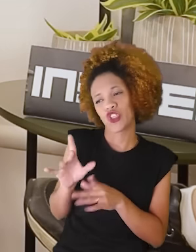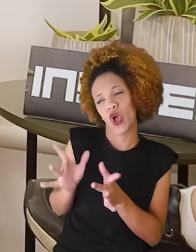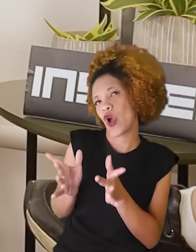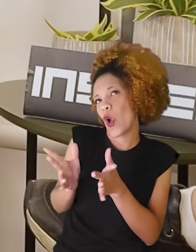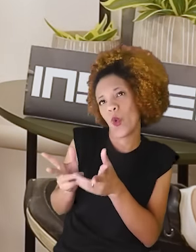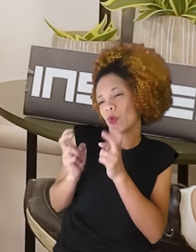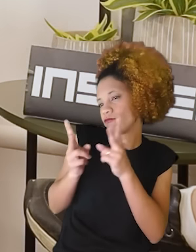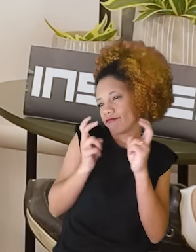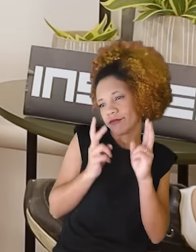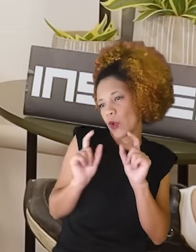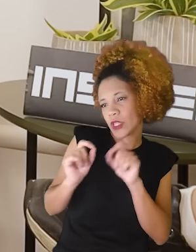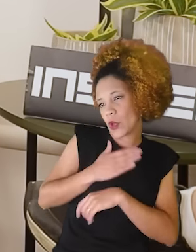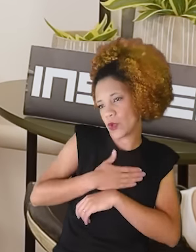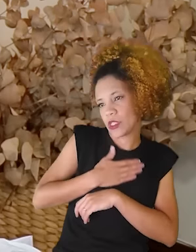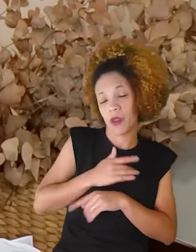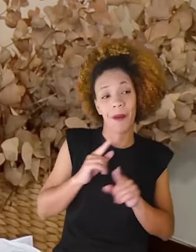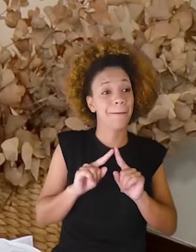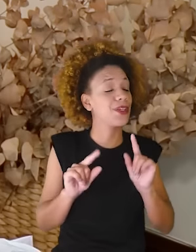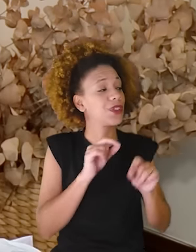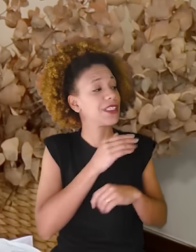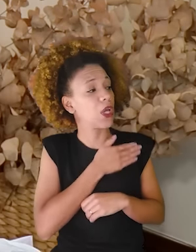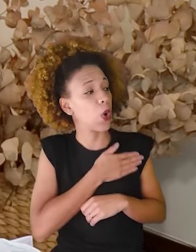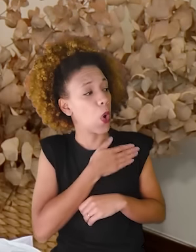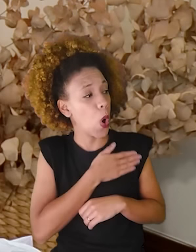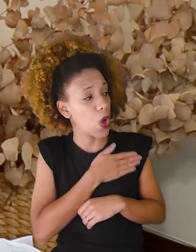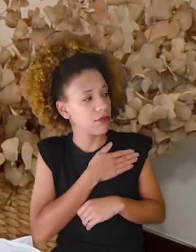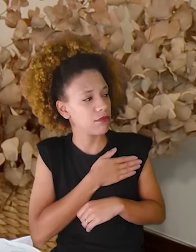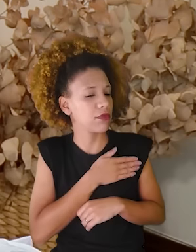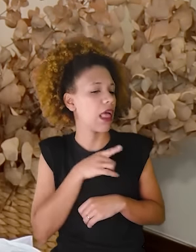né no que você tá mostrando ali mas o que que você gosta que que é teu rolê assim você tá